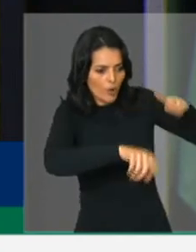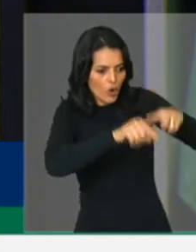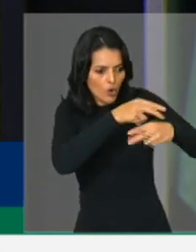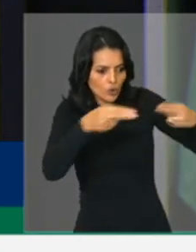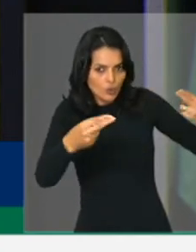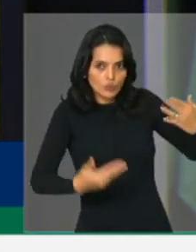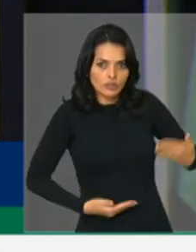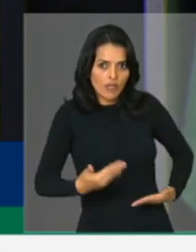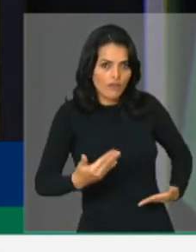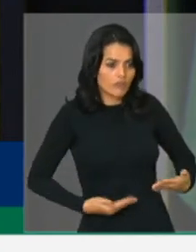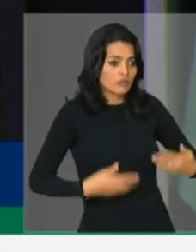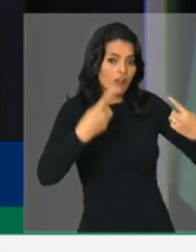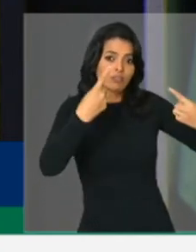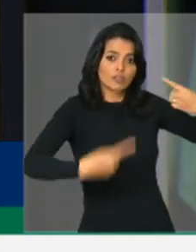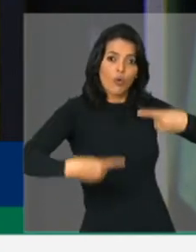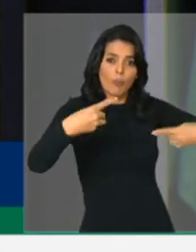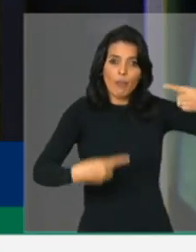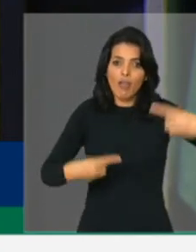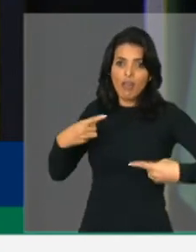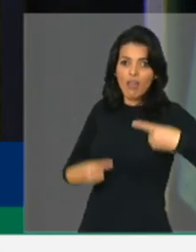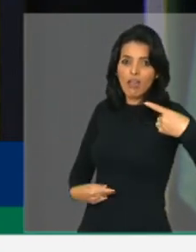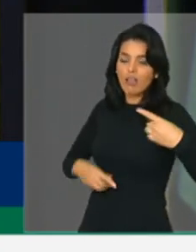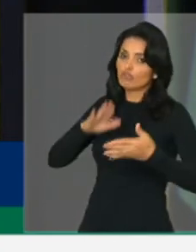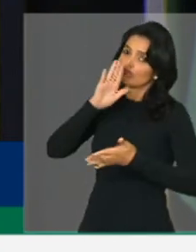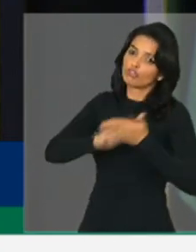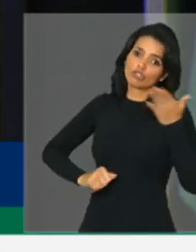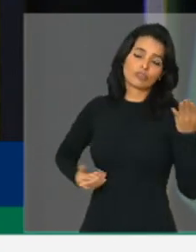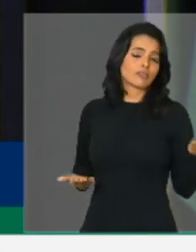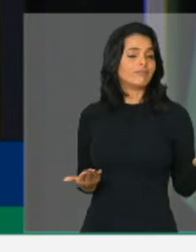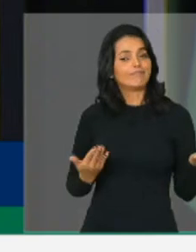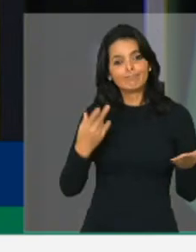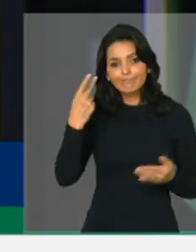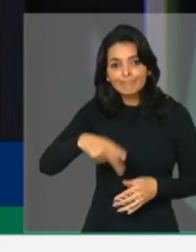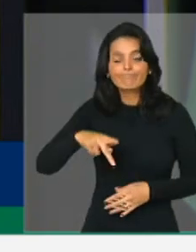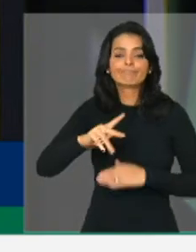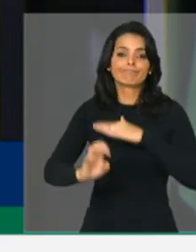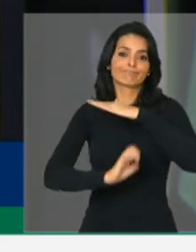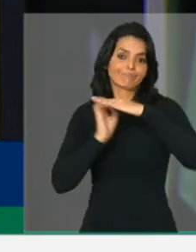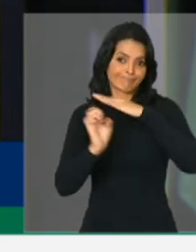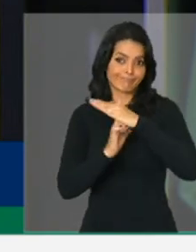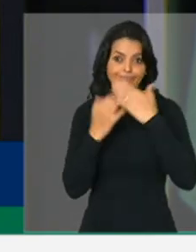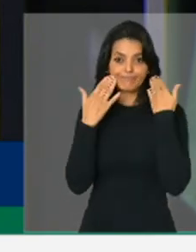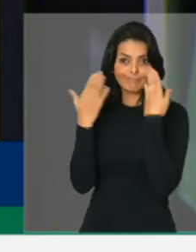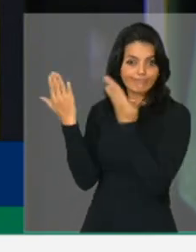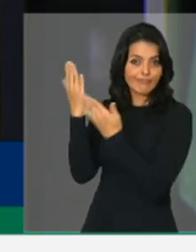REAIS É QUANTO O MOVIMENTO BRASIL COMPETITIVO CALCULOU... DE CUSTO BRASIL APENAS ASSOCIADO ÀS OBRIGAÇÕES